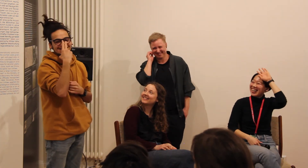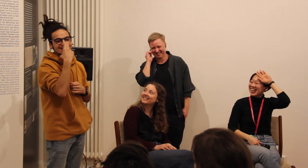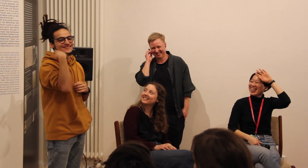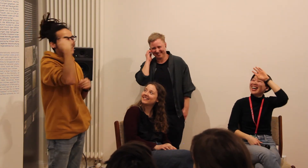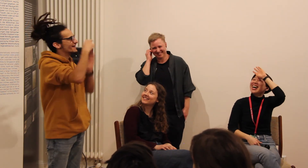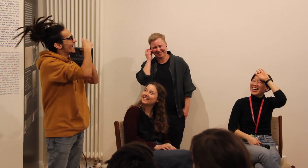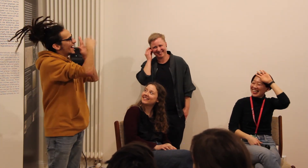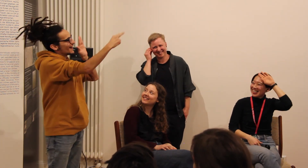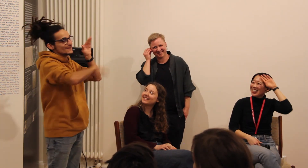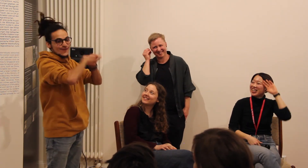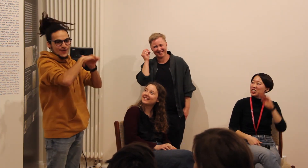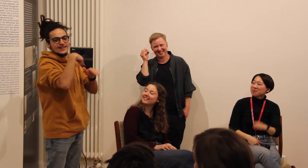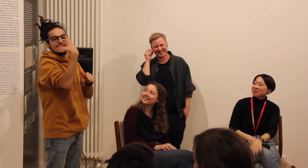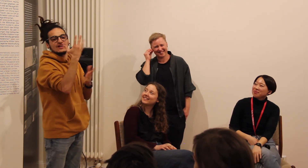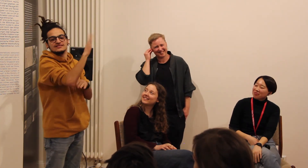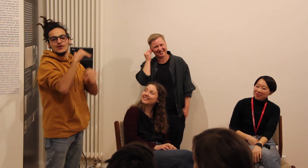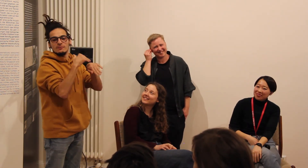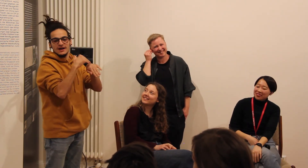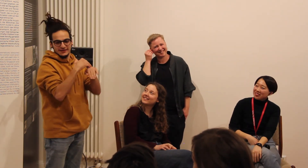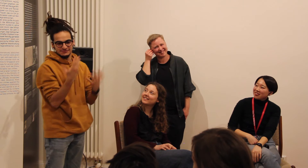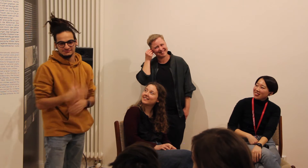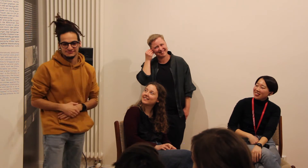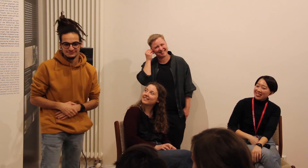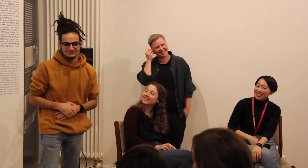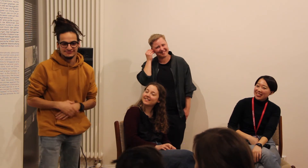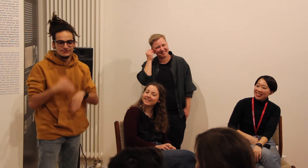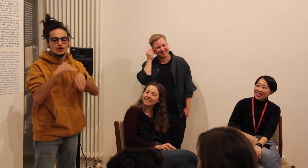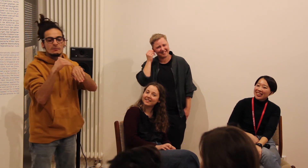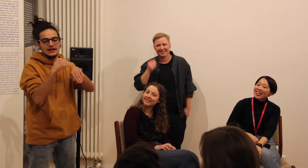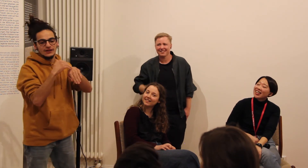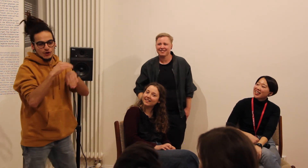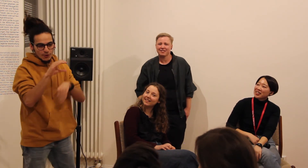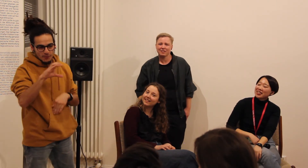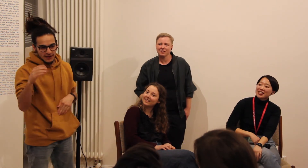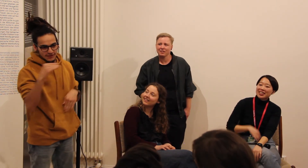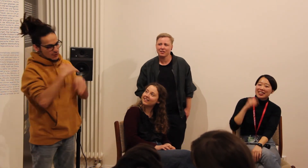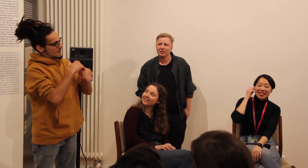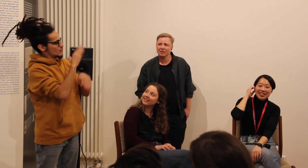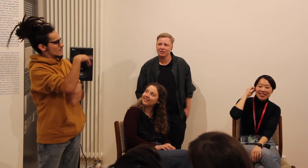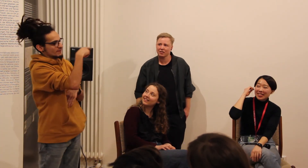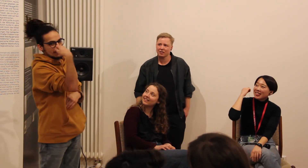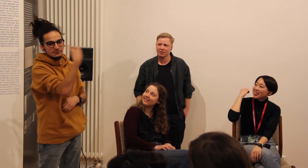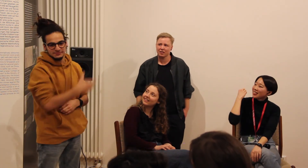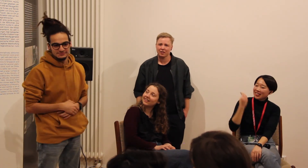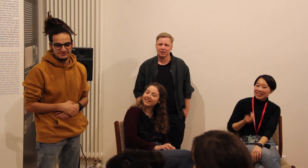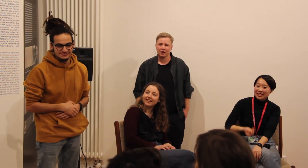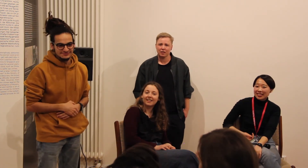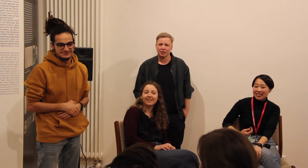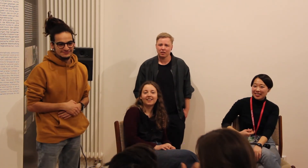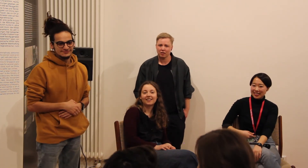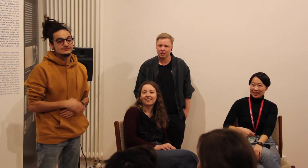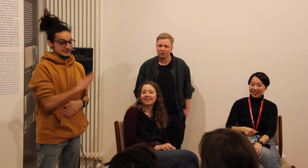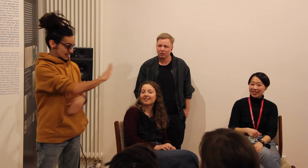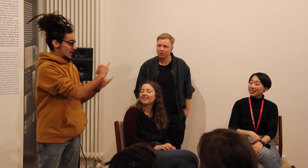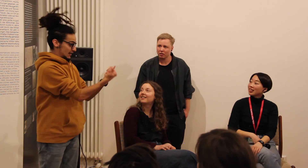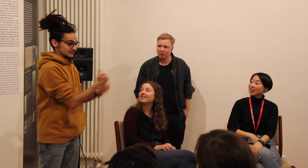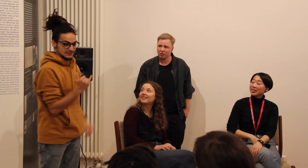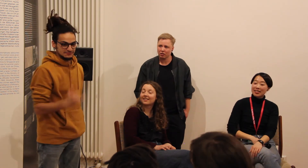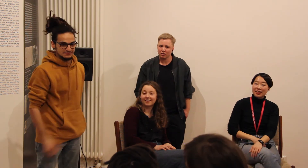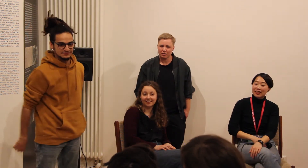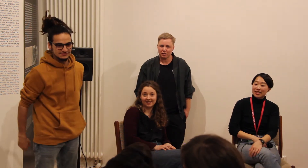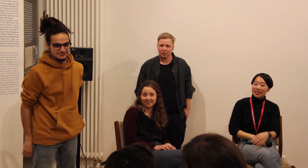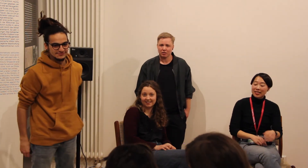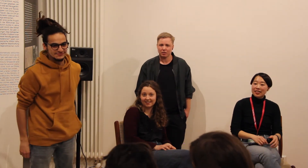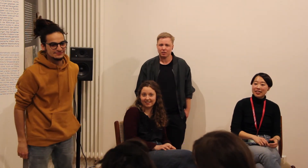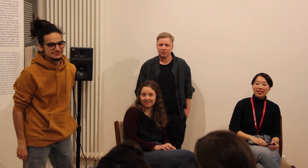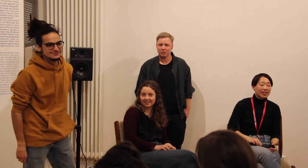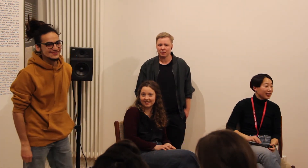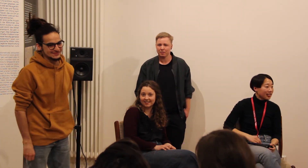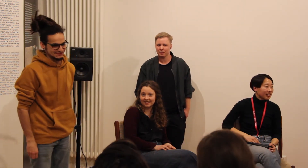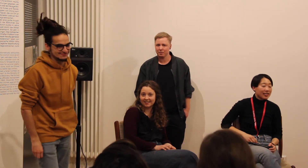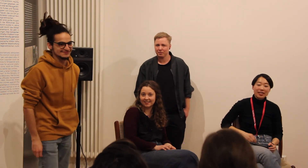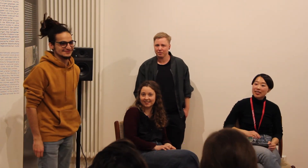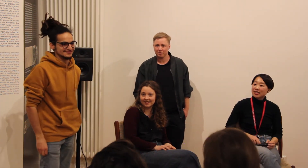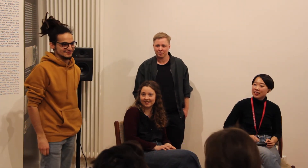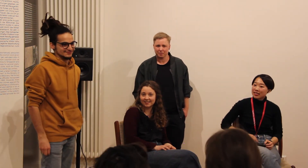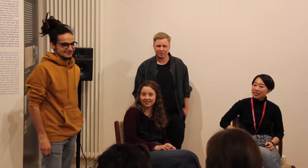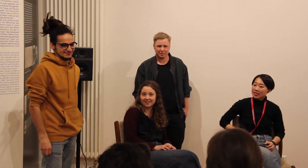Wir sieht es den aus mit deinen Eltern, was haben sie zu dem Film gesagt?